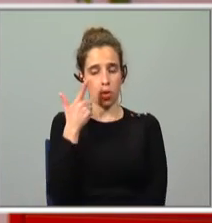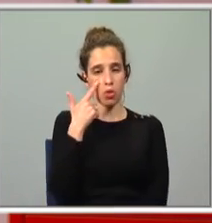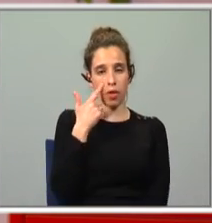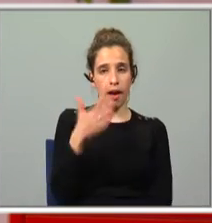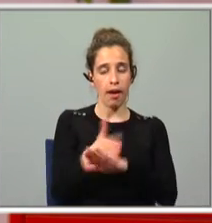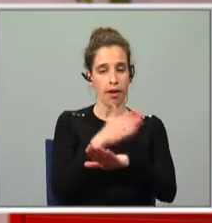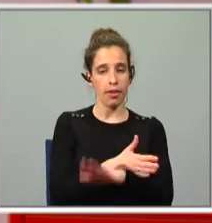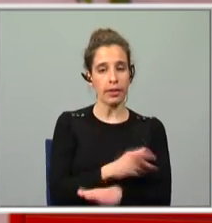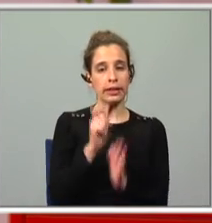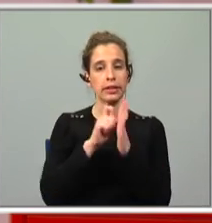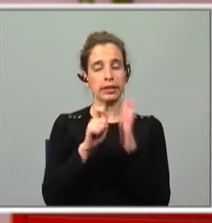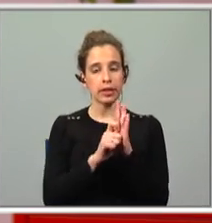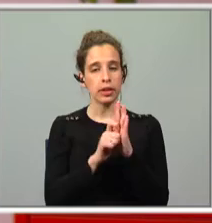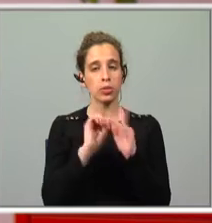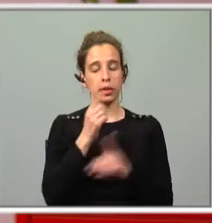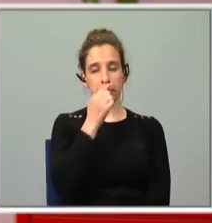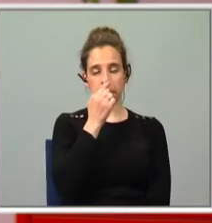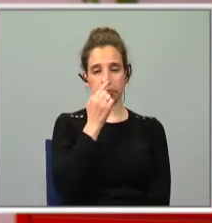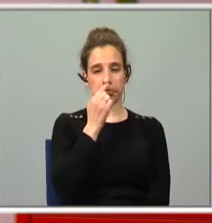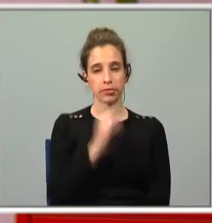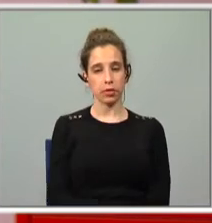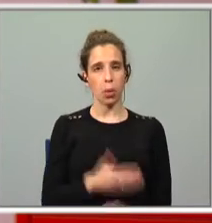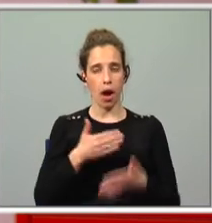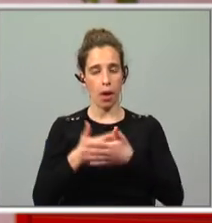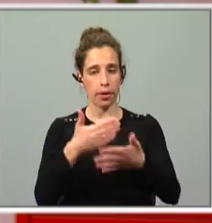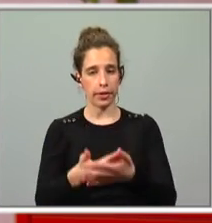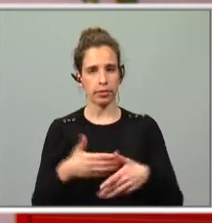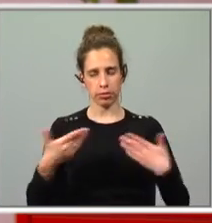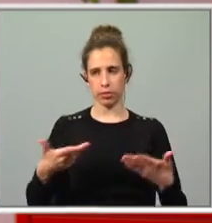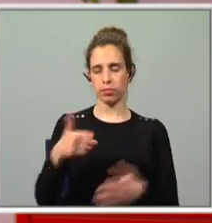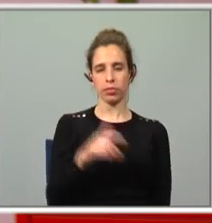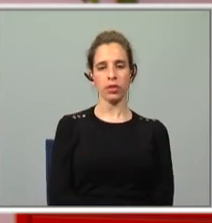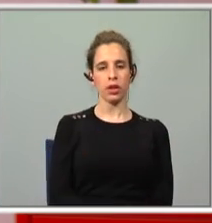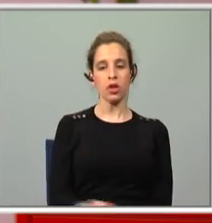anteriormente inscritos o que por uma por uma ordem hora estamos estamos neste 以前註冊，這對於一個小時的訂單，我們在這